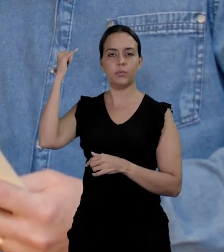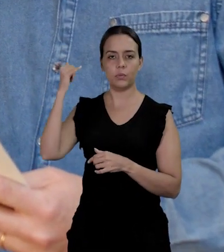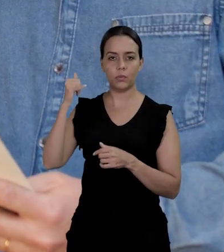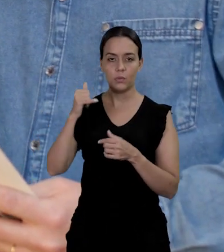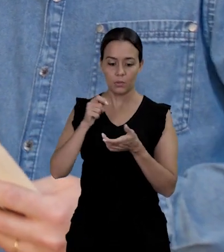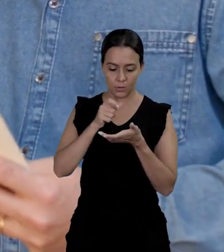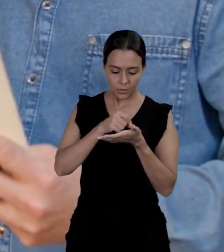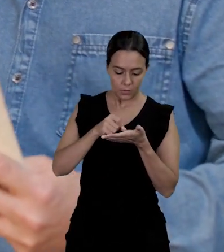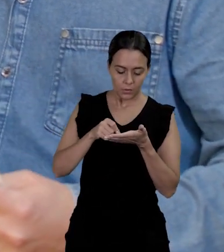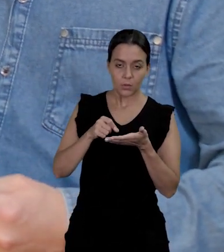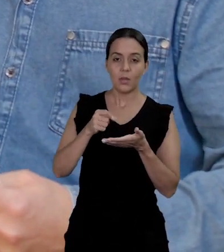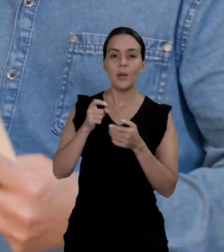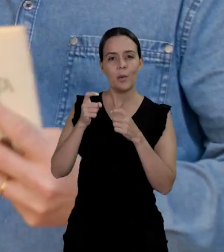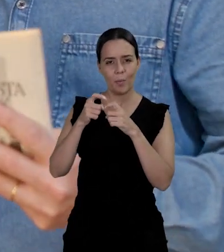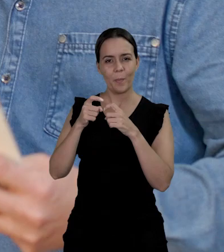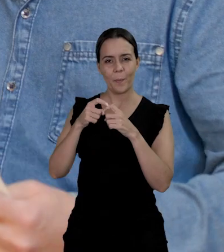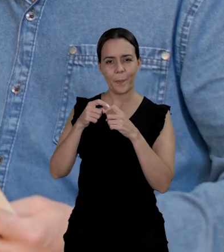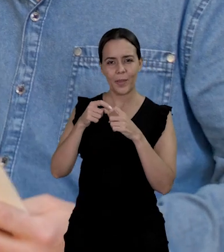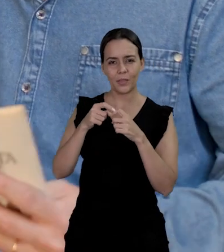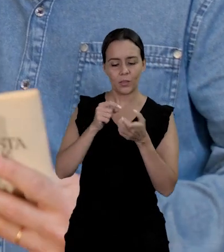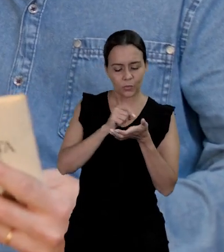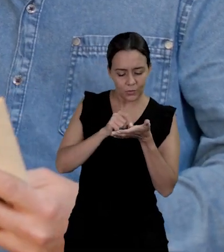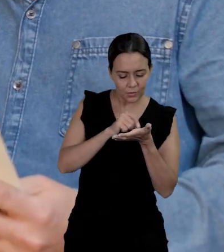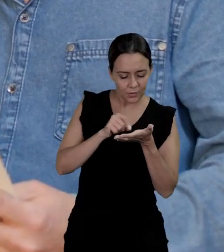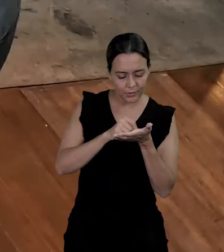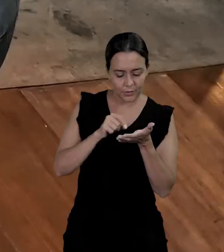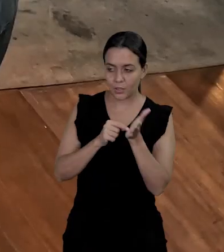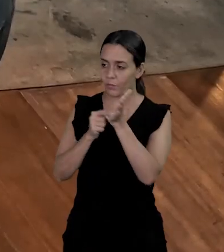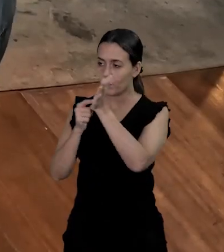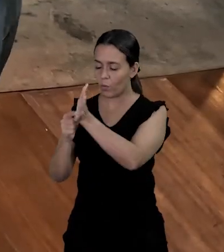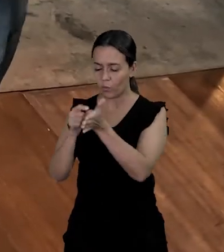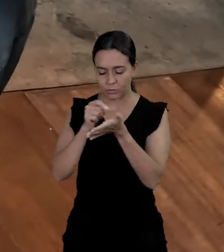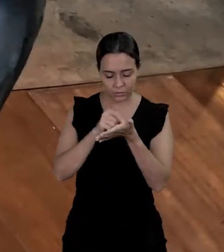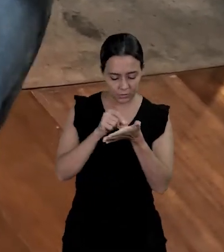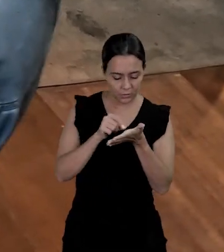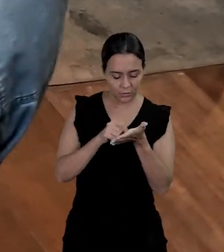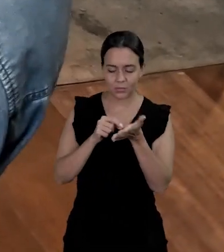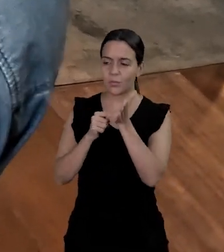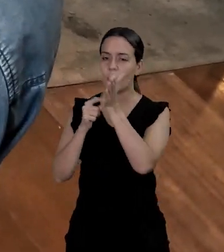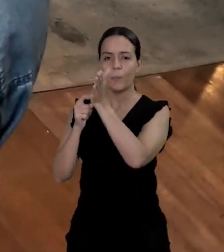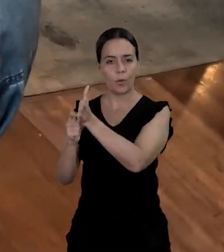ele escreve muita carta para os médicos dele. Então eu trouxe para te mostrar. Nossa, obrigado.